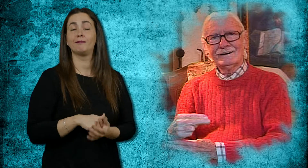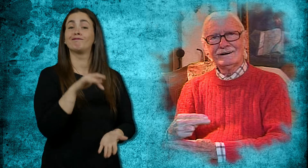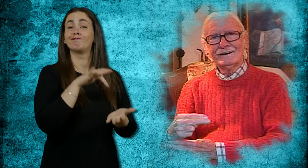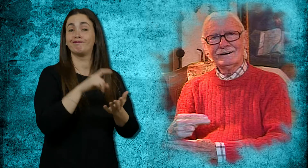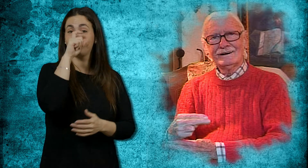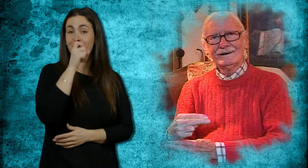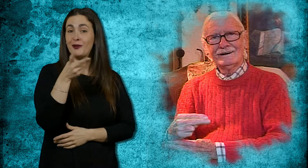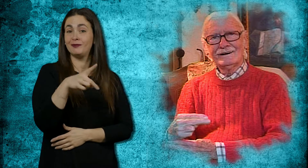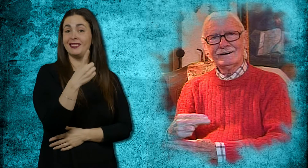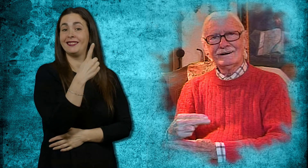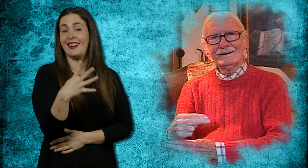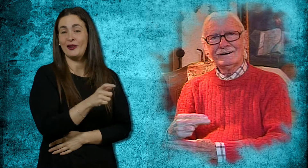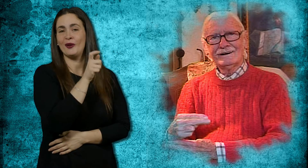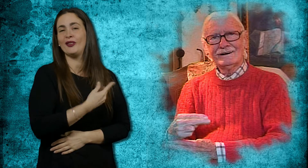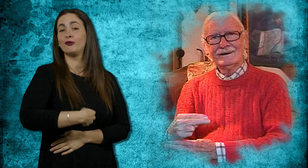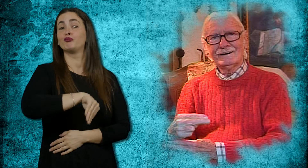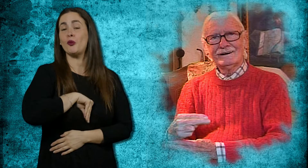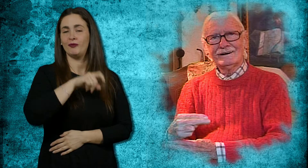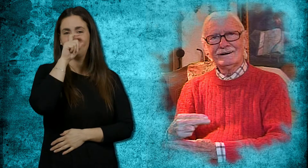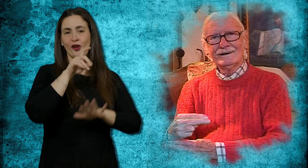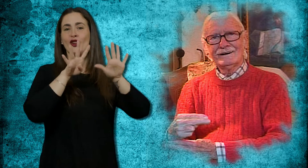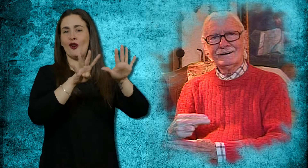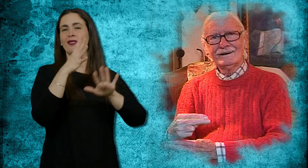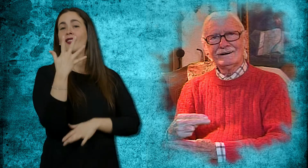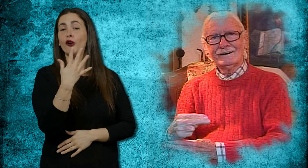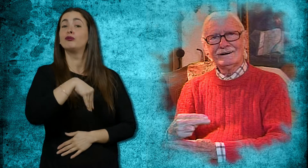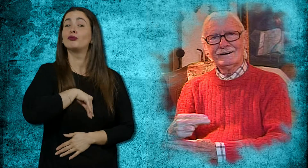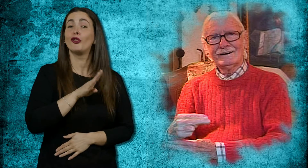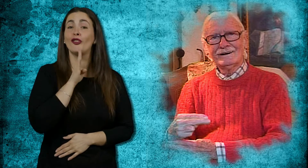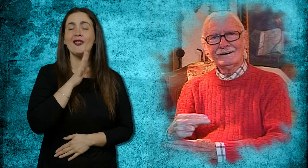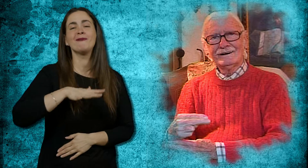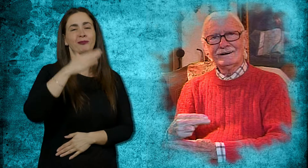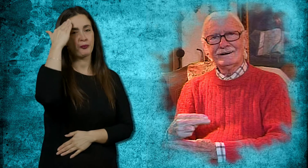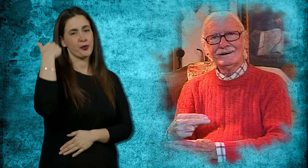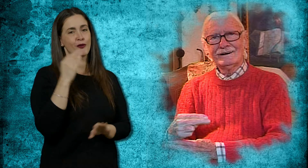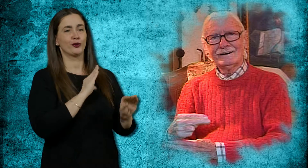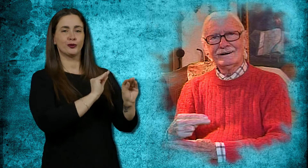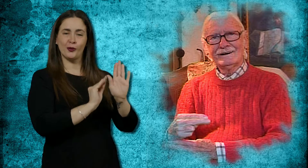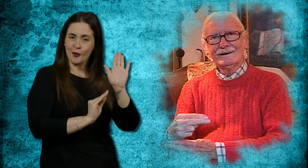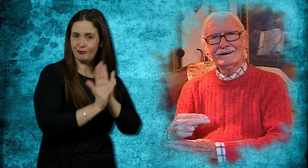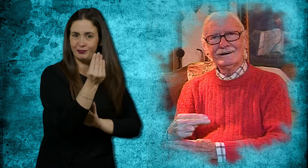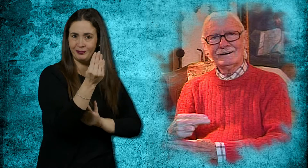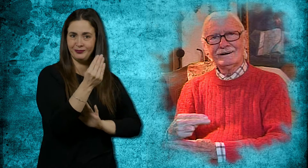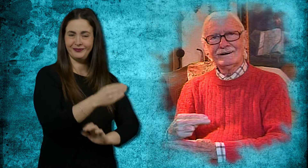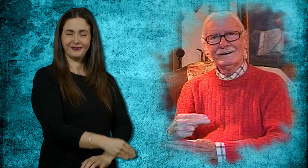i va morir en 2014, amb 95 anys, en el seu Castellterçol natal.